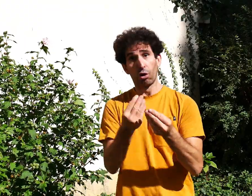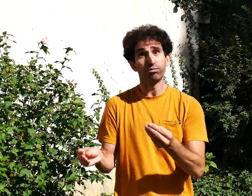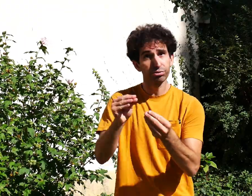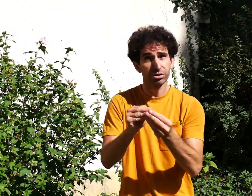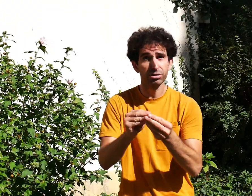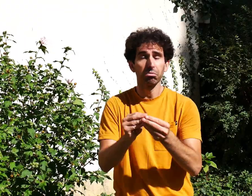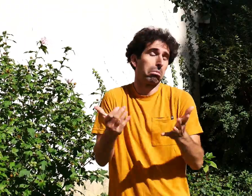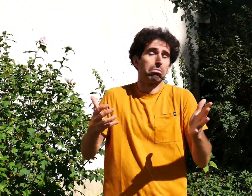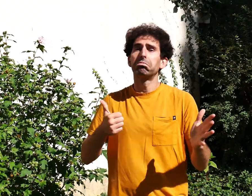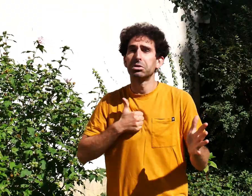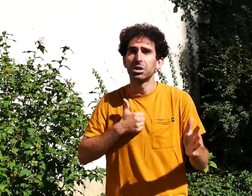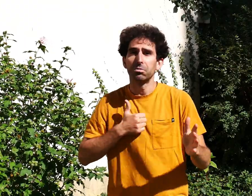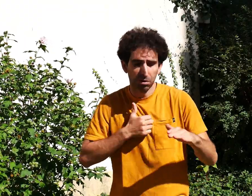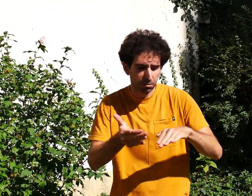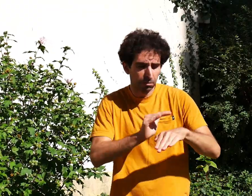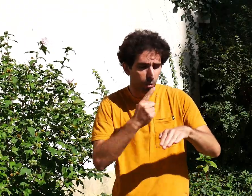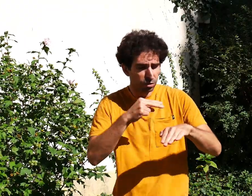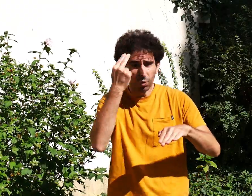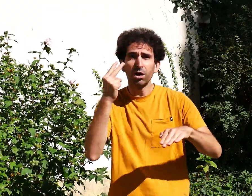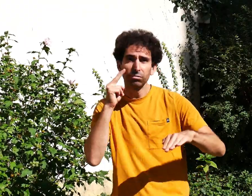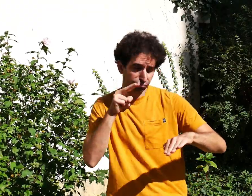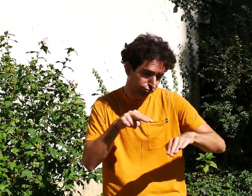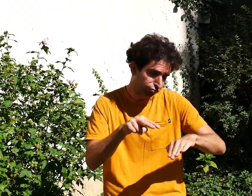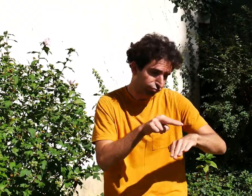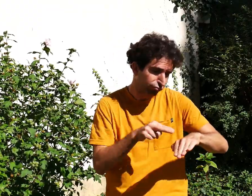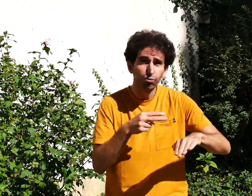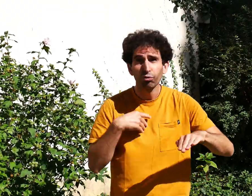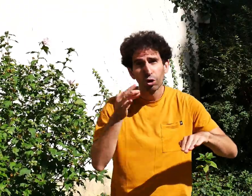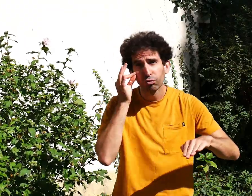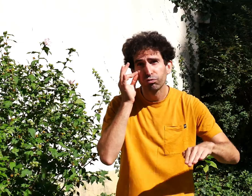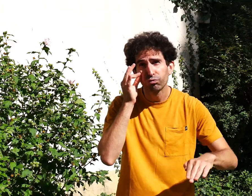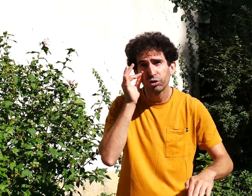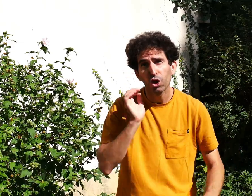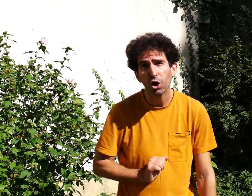En plus, personnellement, je les trouve mignons.